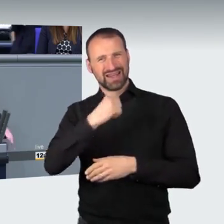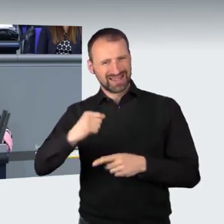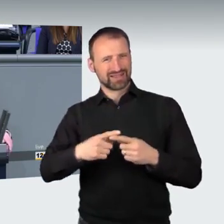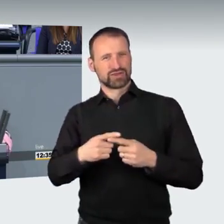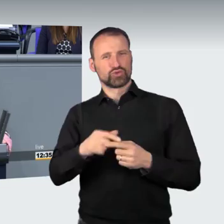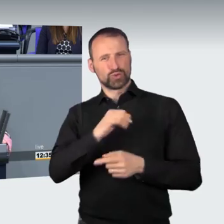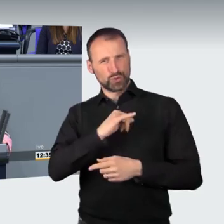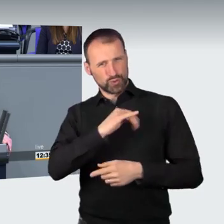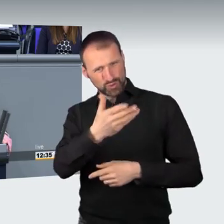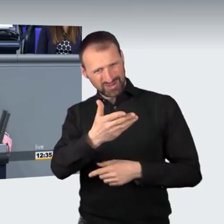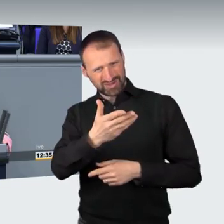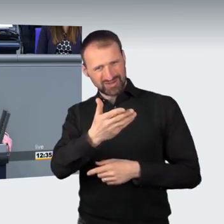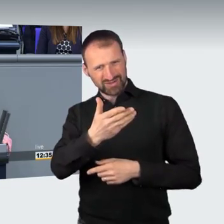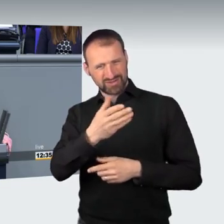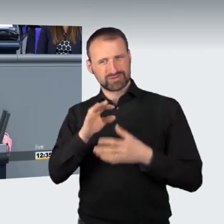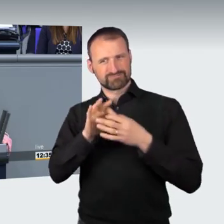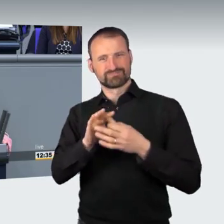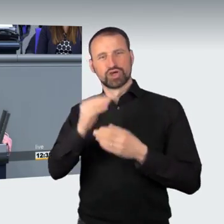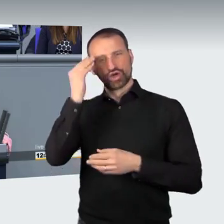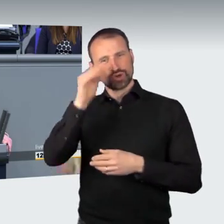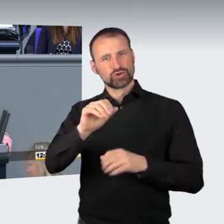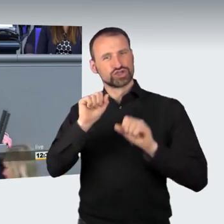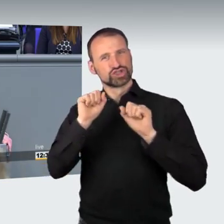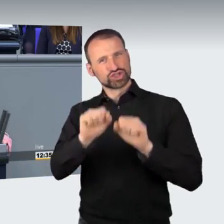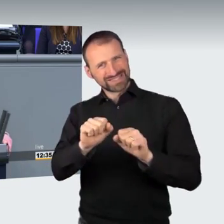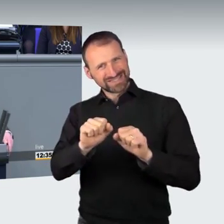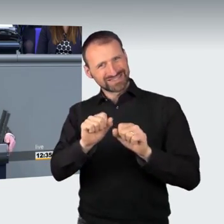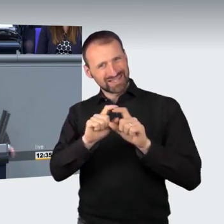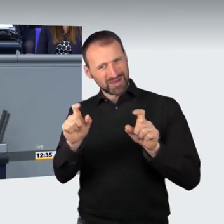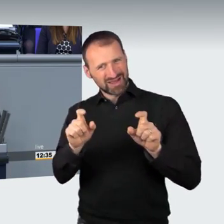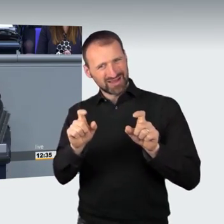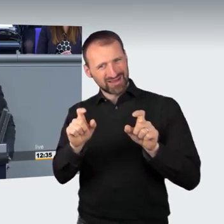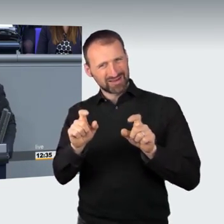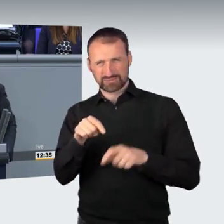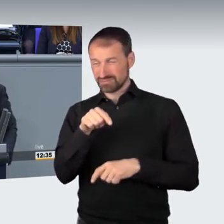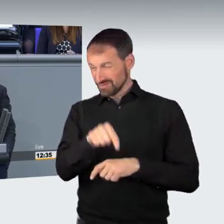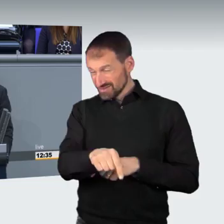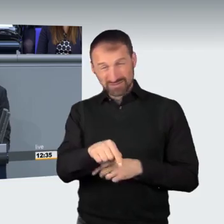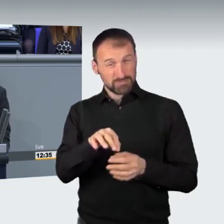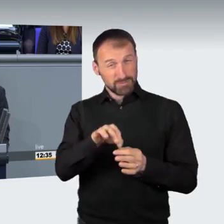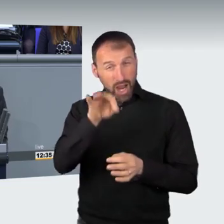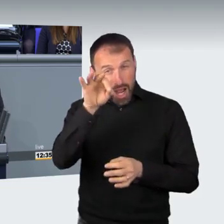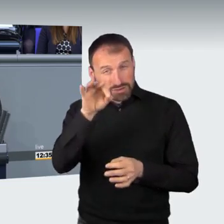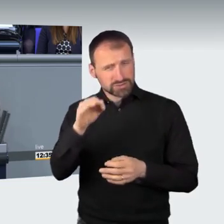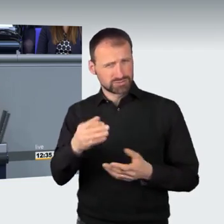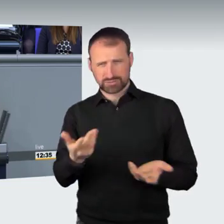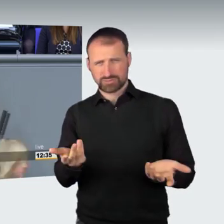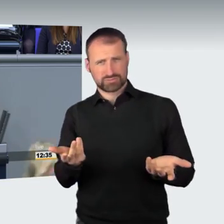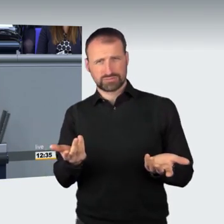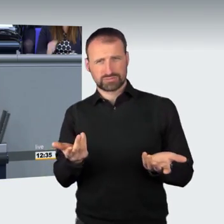dass diese Anträge Maß und Mitte schmerzlich vermissen lassen. Mit dem, was Sie uns hier präsentieren, werden Sie der notwendigen